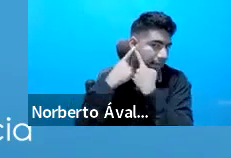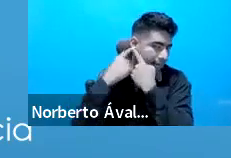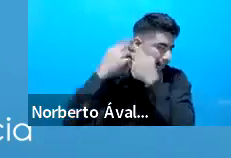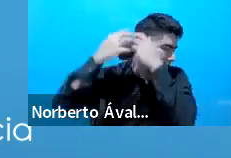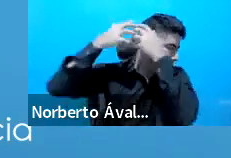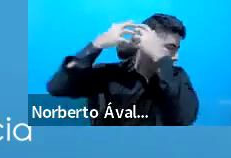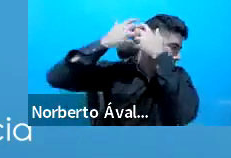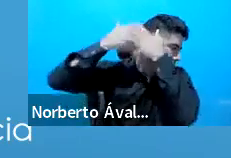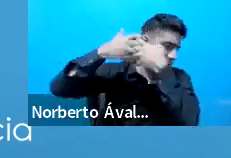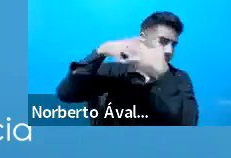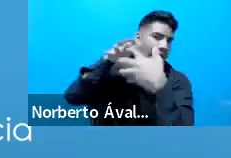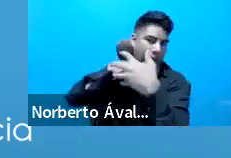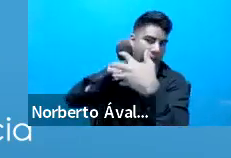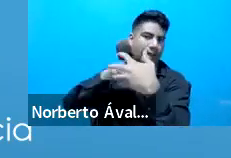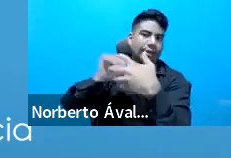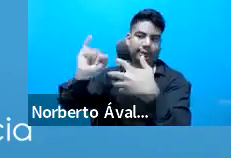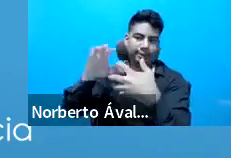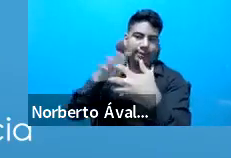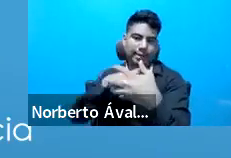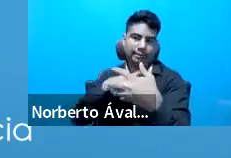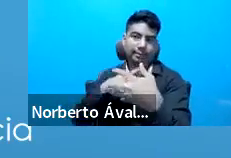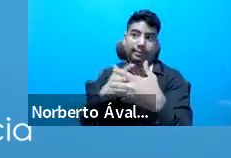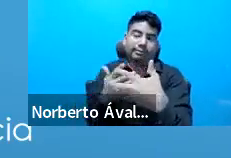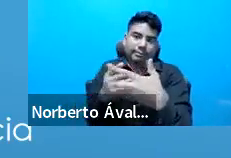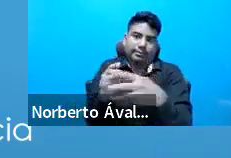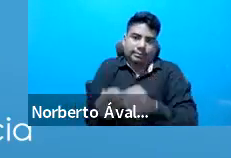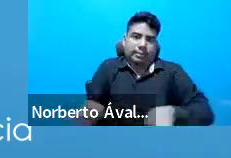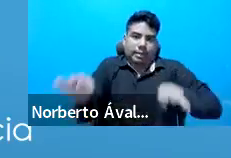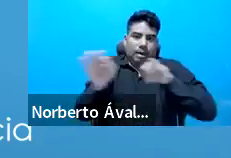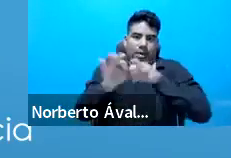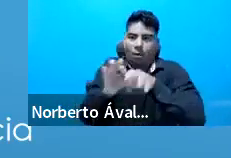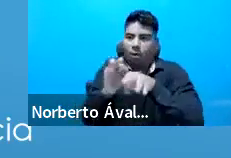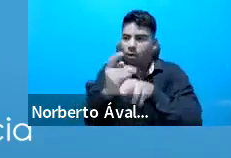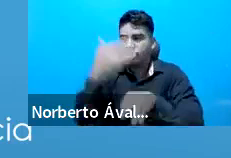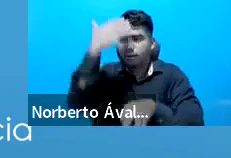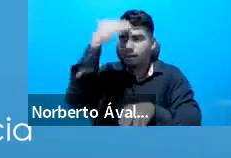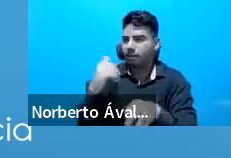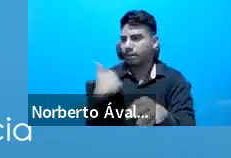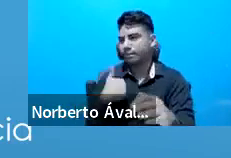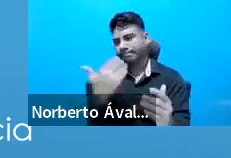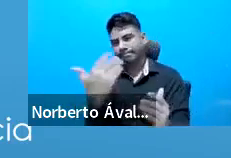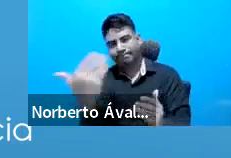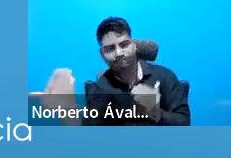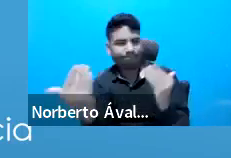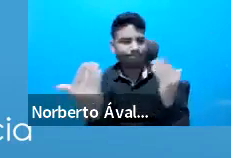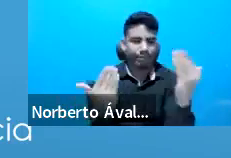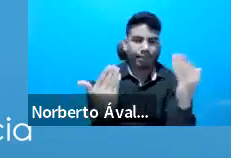sí sí representa mucha sí representa mucha diferencia Para ir aprendiendo estas , hacer este tipo , hacer este tipo de diferencias